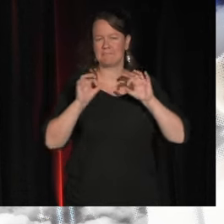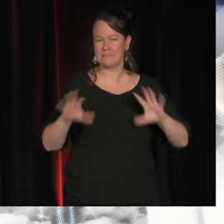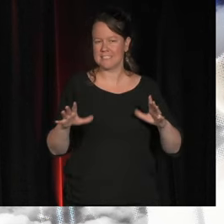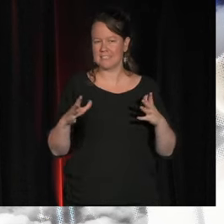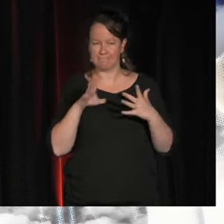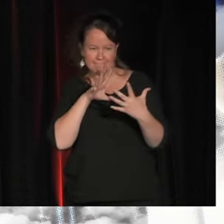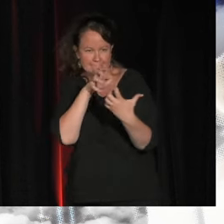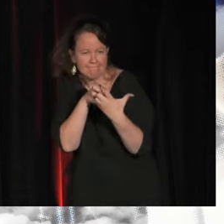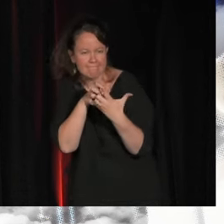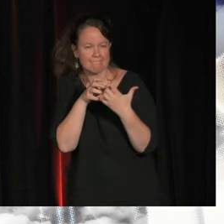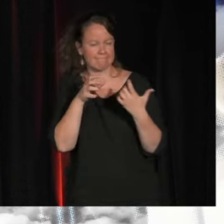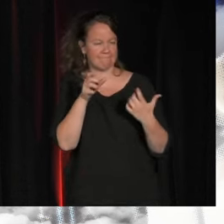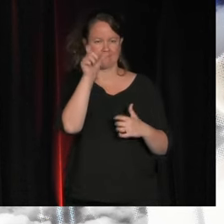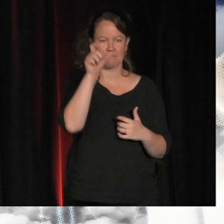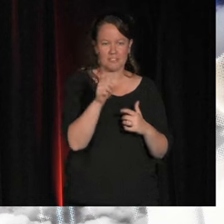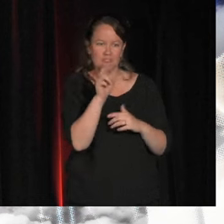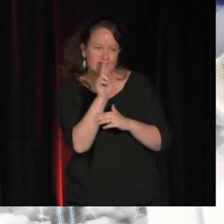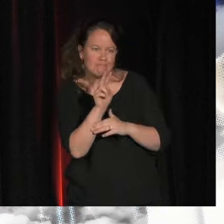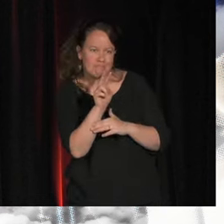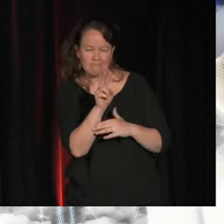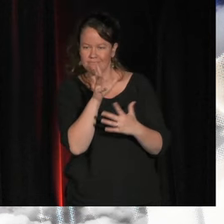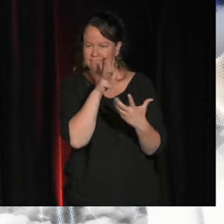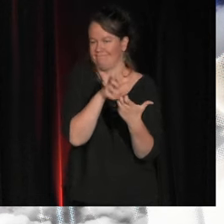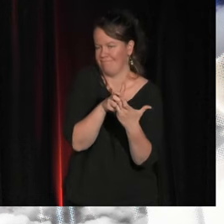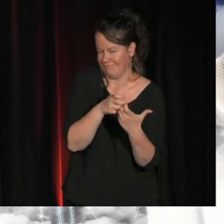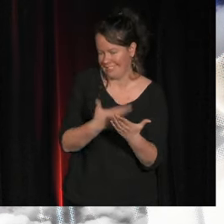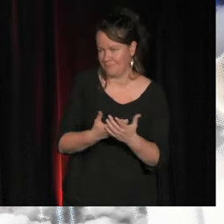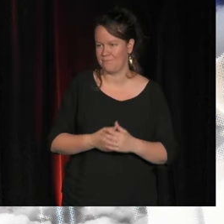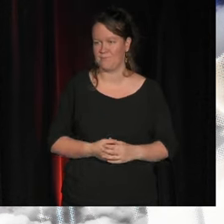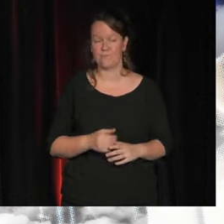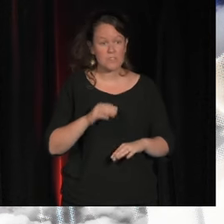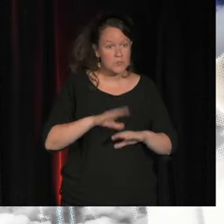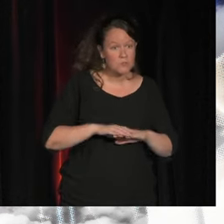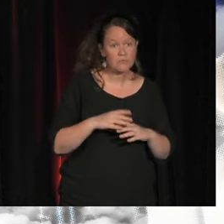avec votre streamer ou votre streameuse préféré. Et donc forcément, quand du jour au lendemain, Blizzard a signé un